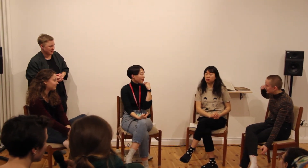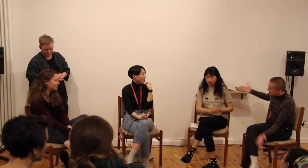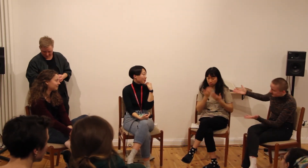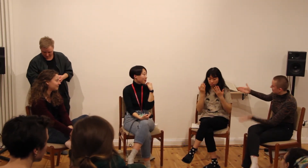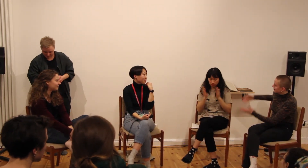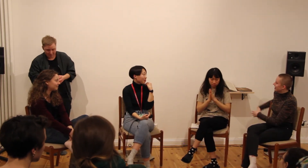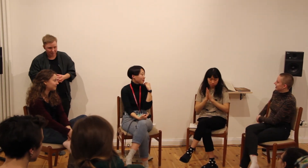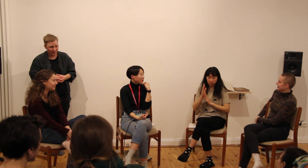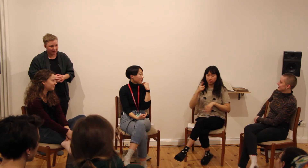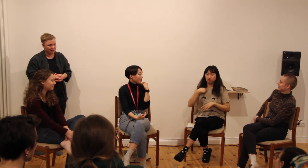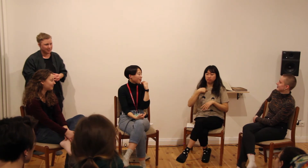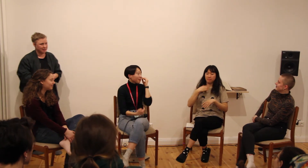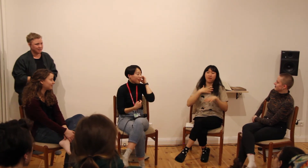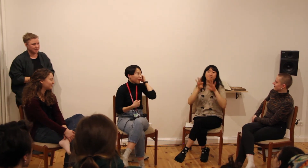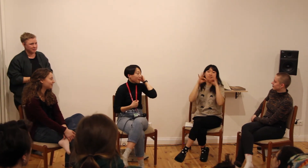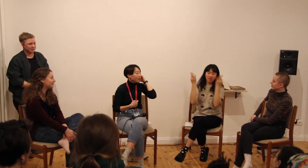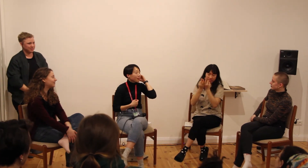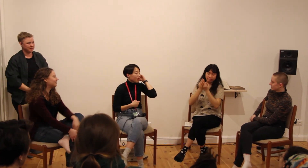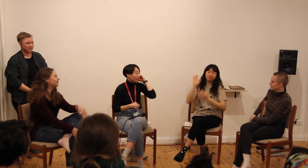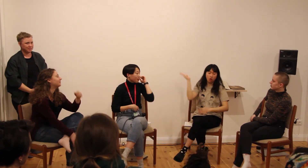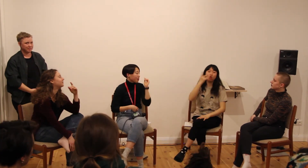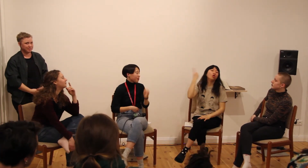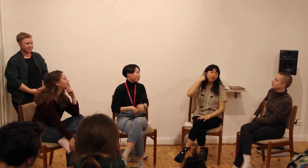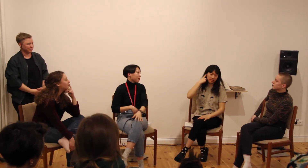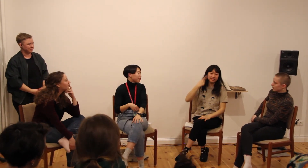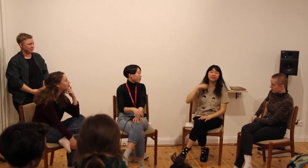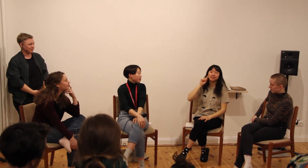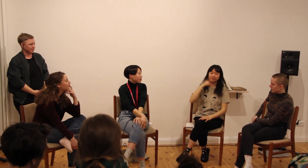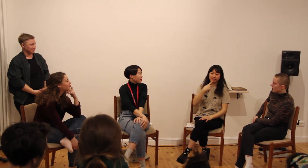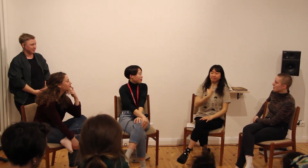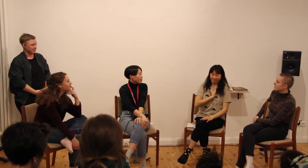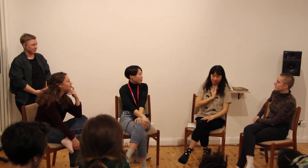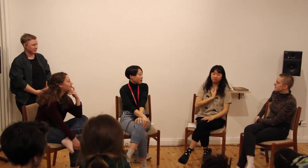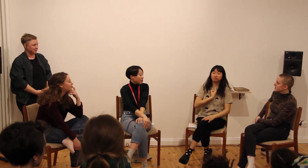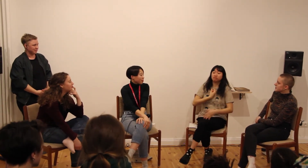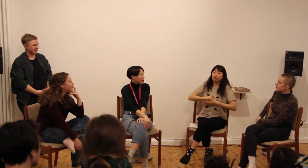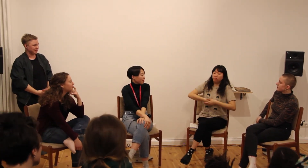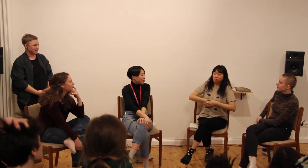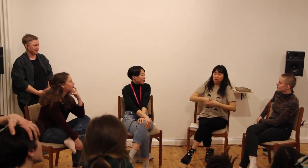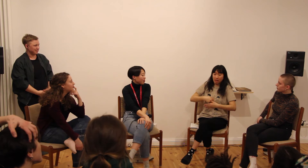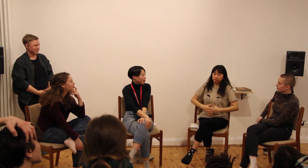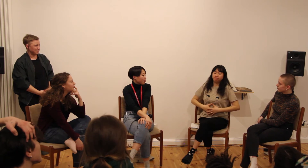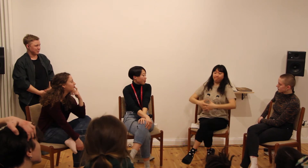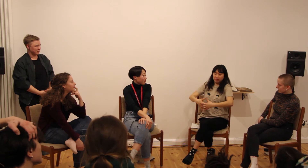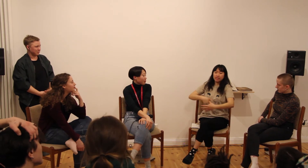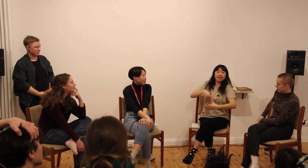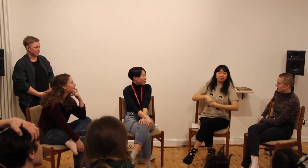Möchtest du anfangen? In meiner Familie sind alle hörend, ich bin die einzige taube Person.